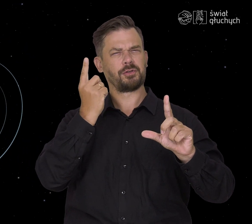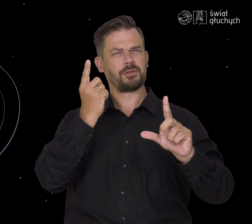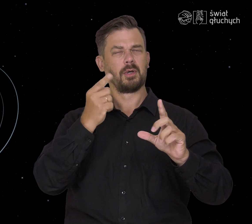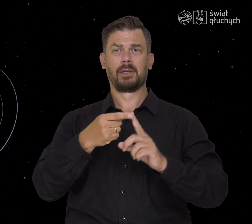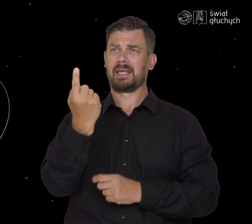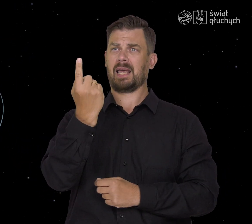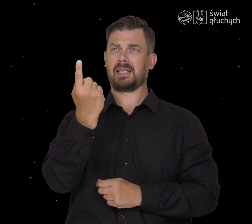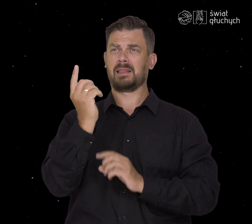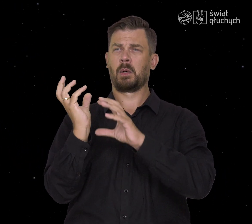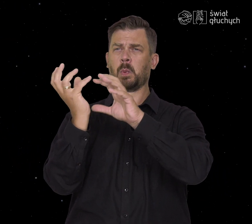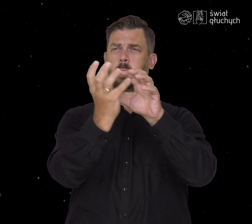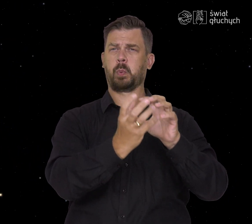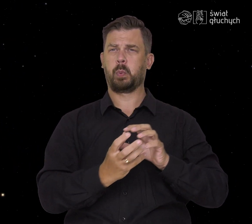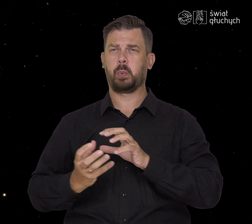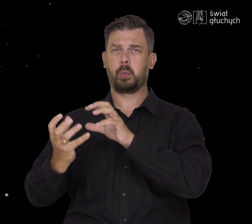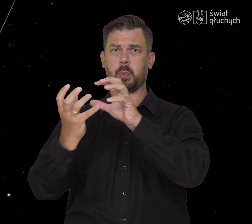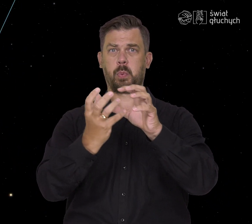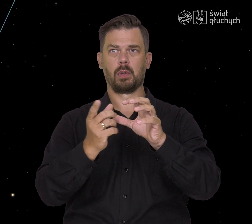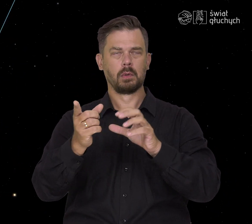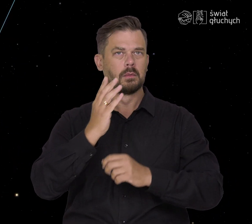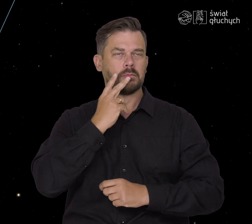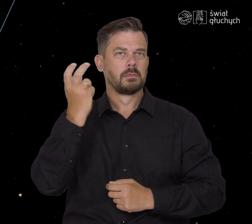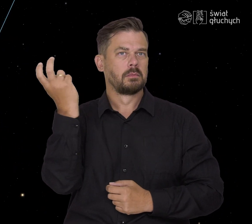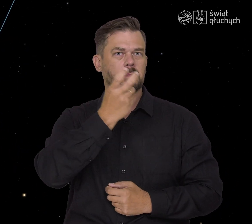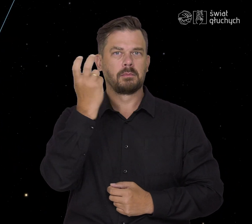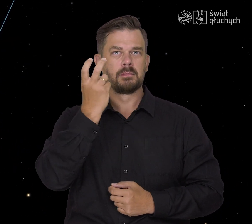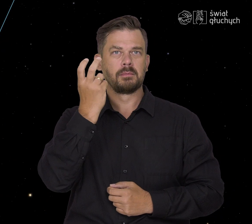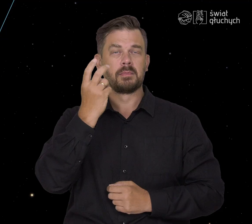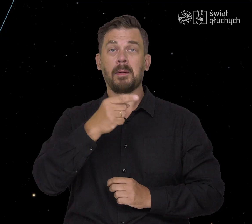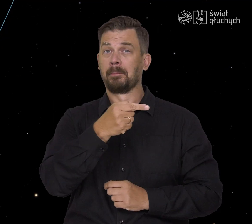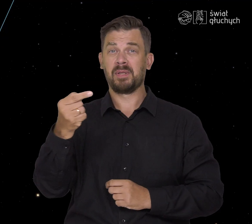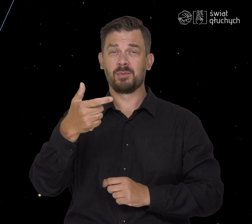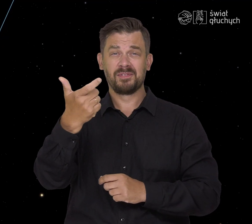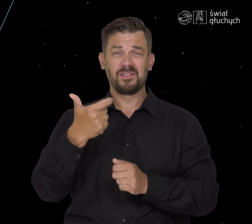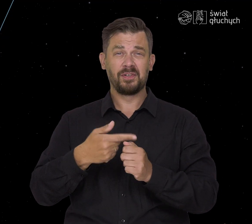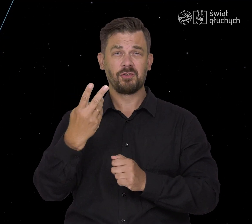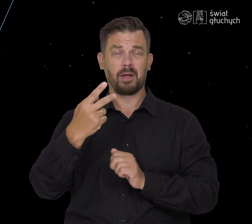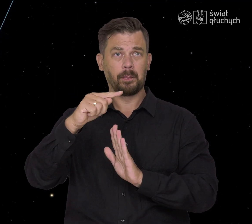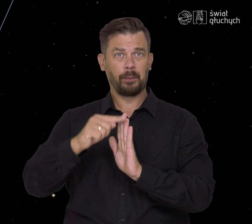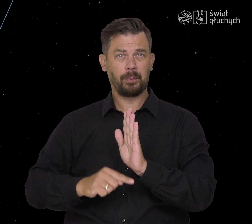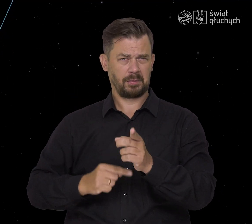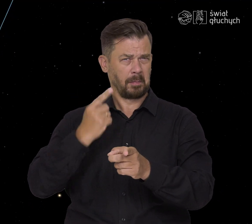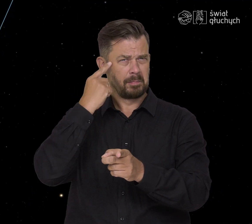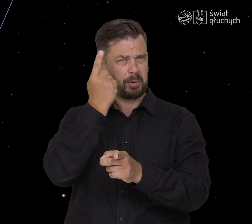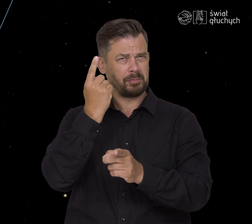Skoro tylko ta jedna, konkretna planeta jest aż tak zadziwiająca, z temperaturą minus 224 stopni Celsjusza,